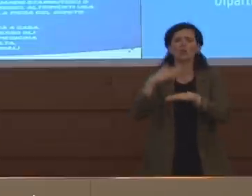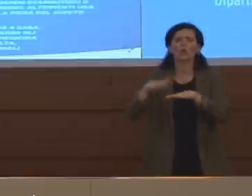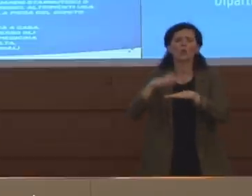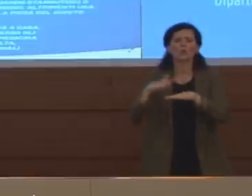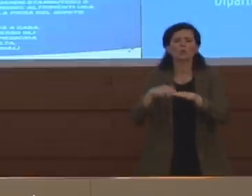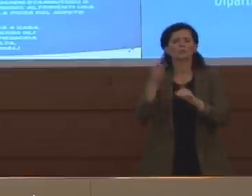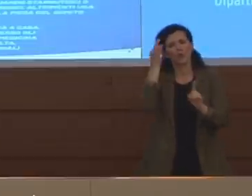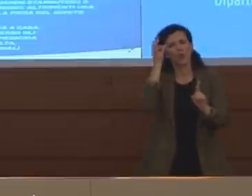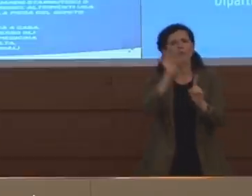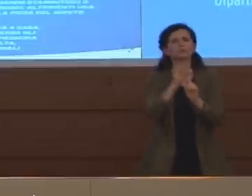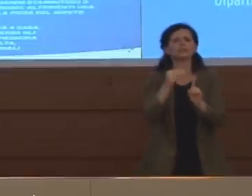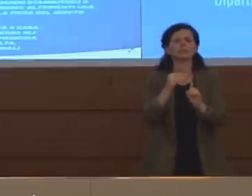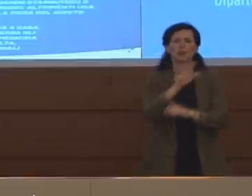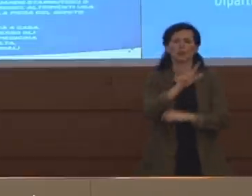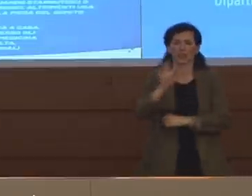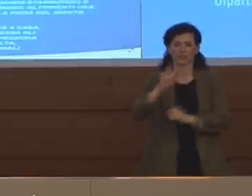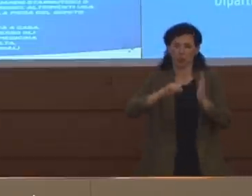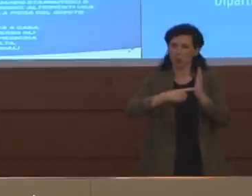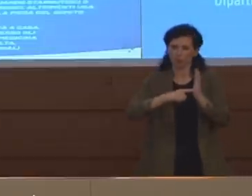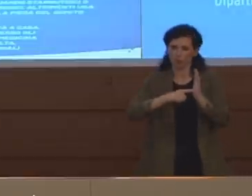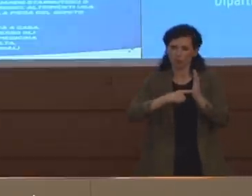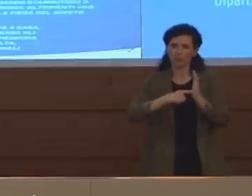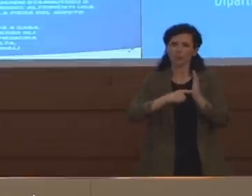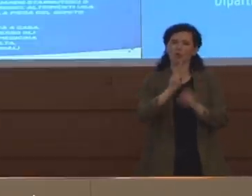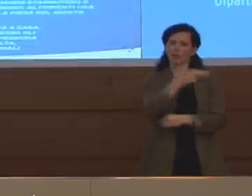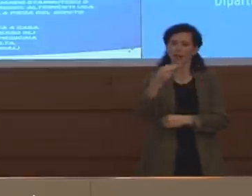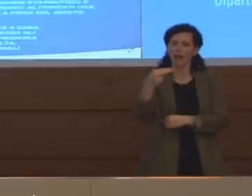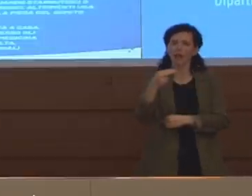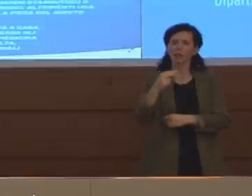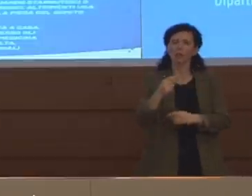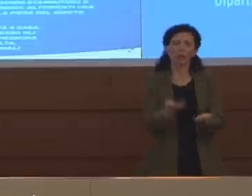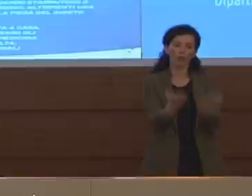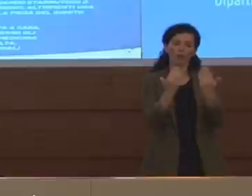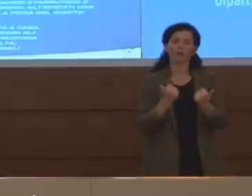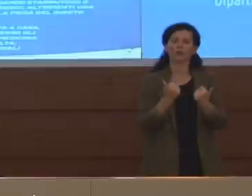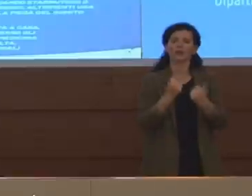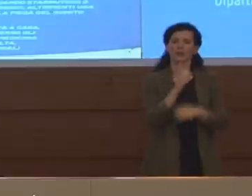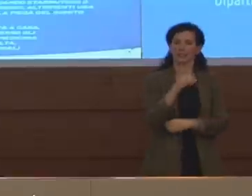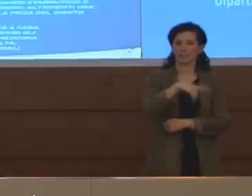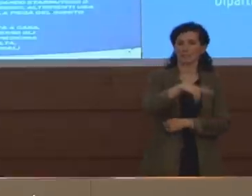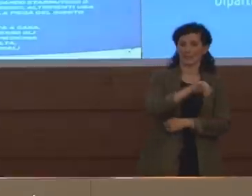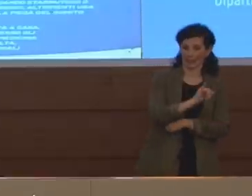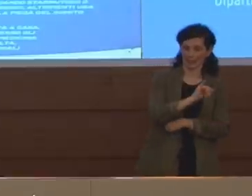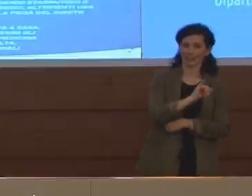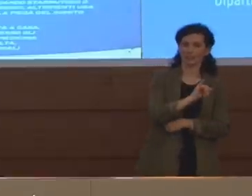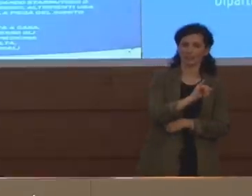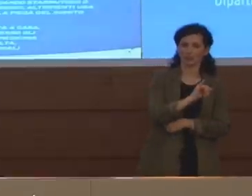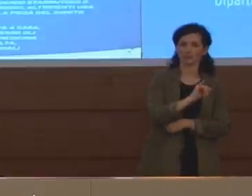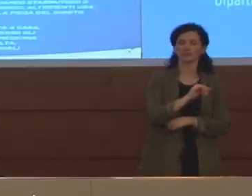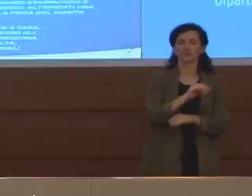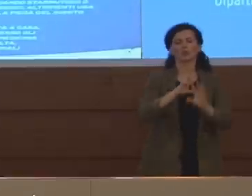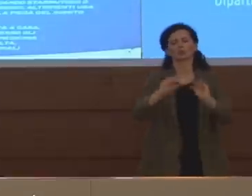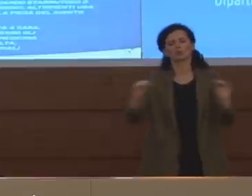per 34 milioni di euro per l'acquisto di dispositivi di protezione individuale e